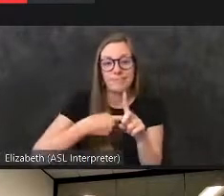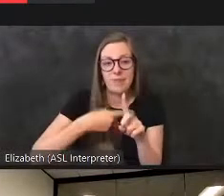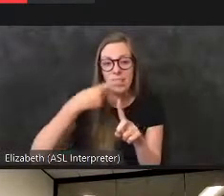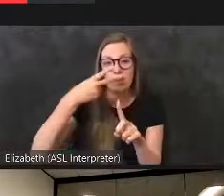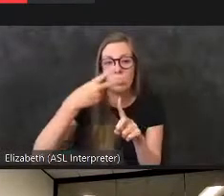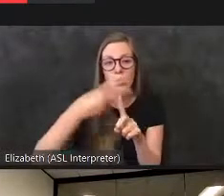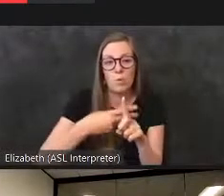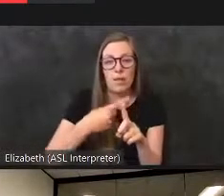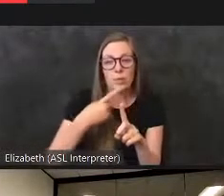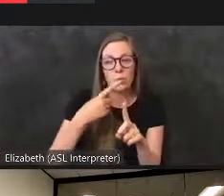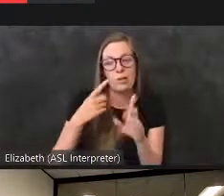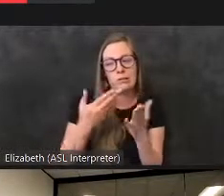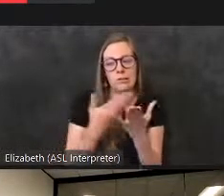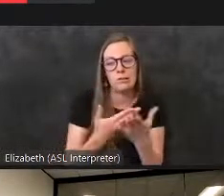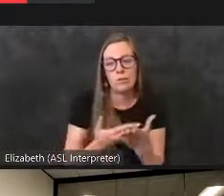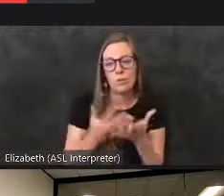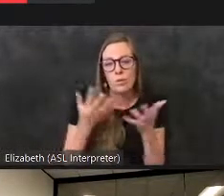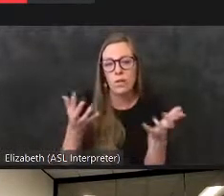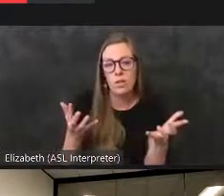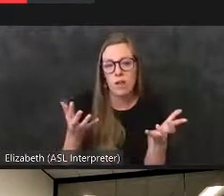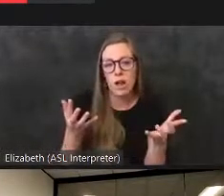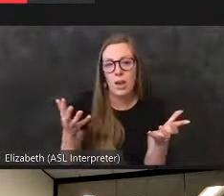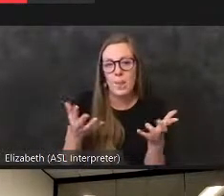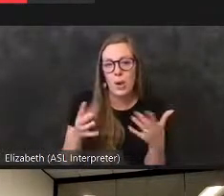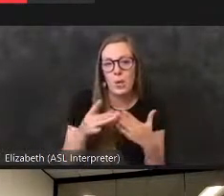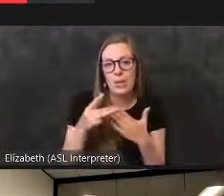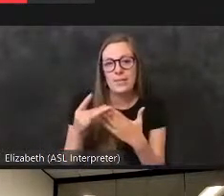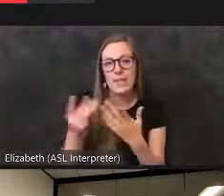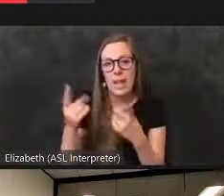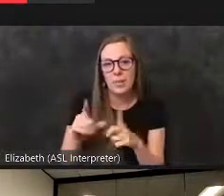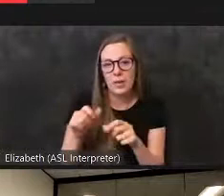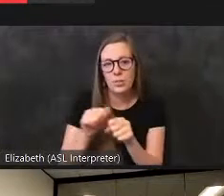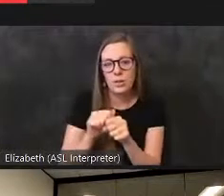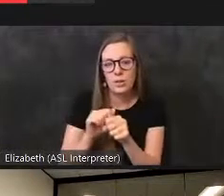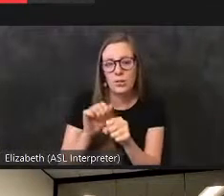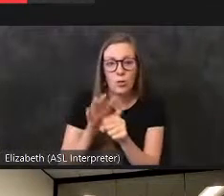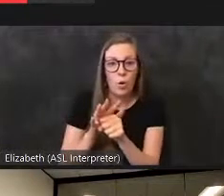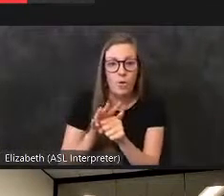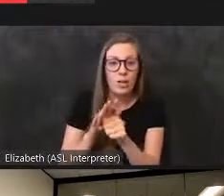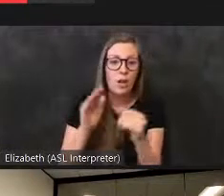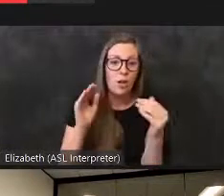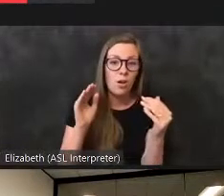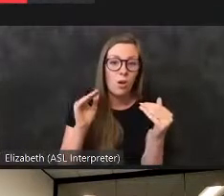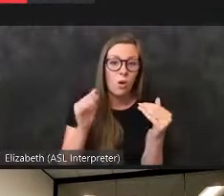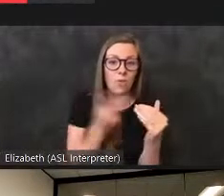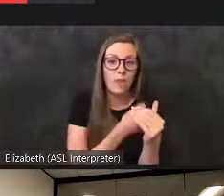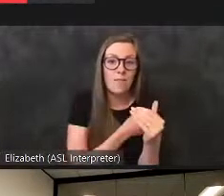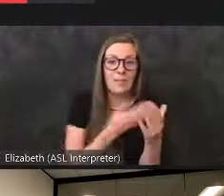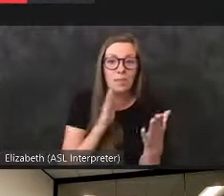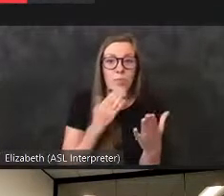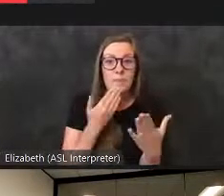poder decir mucho acerca de dónde vamos con COVID. Esperemos que nuestra vacuna será buena